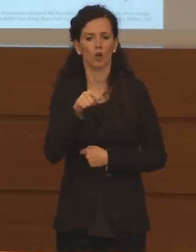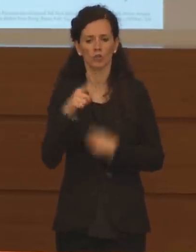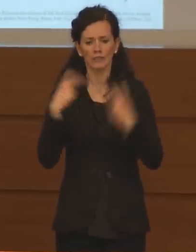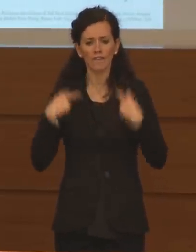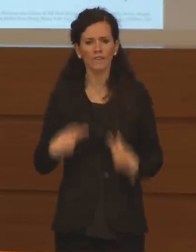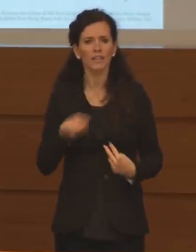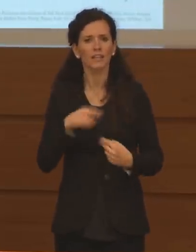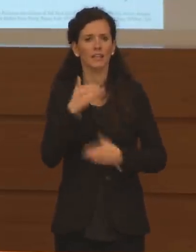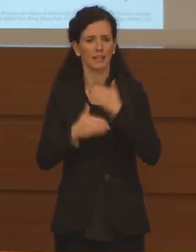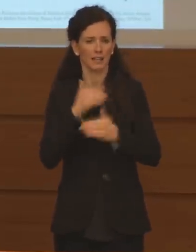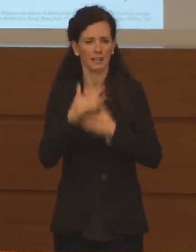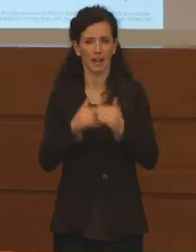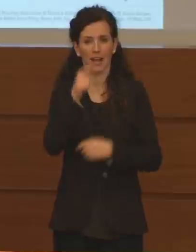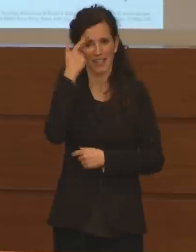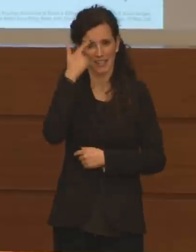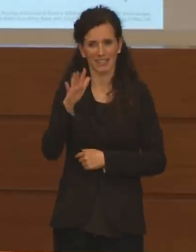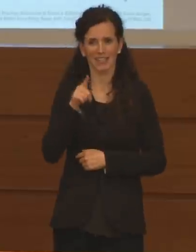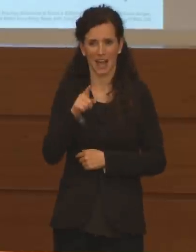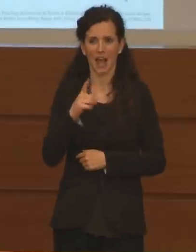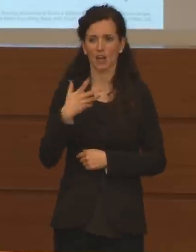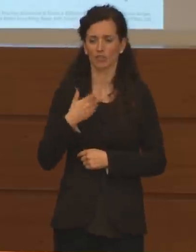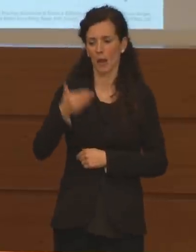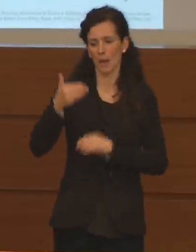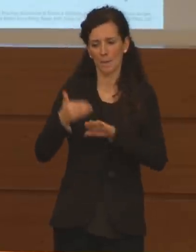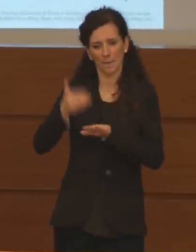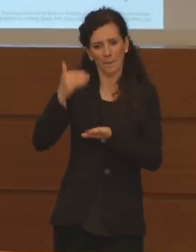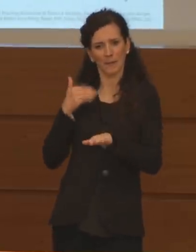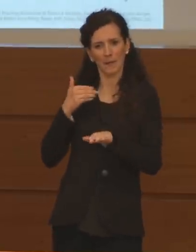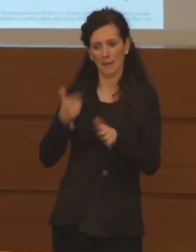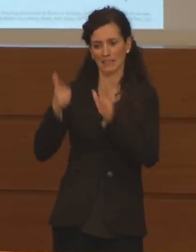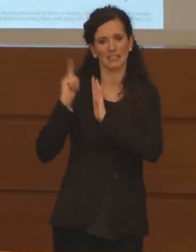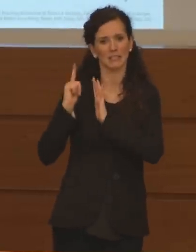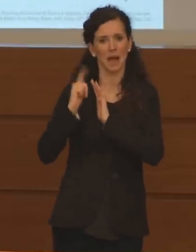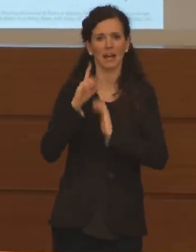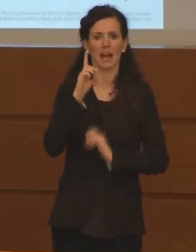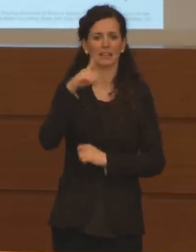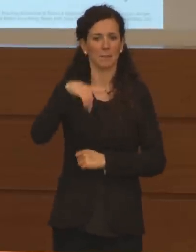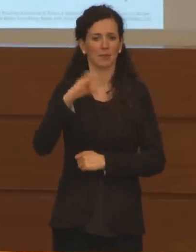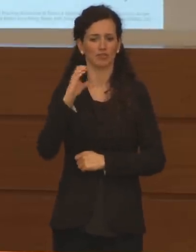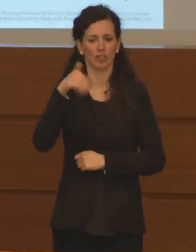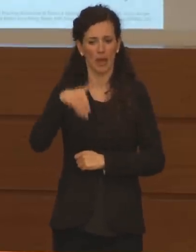c'era il Dpcm in scadenza quello adottato la settimana scorsa, nelle regioni,